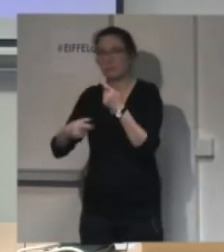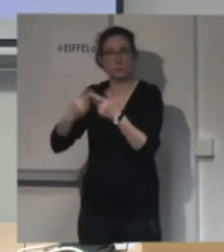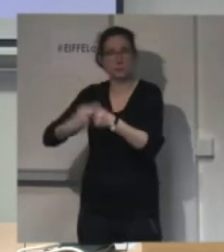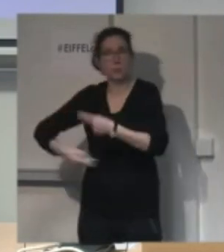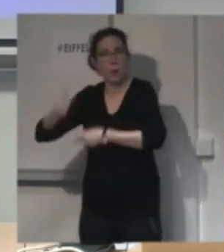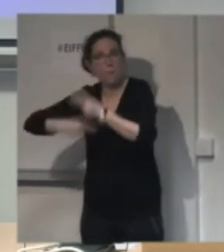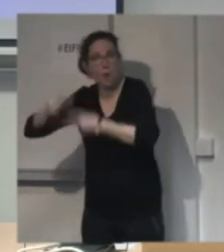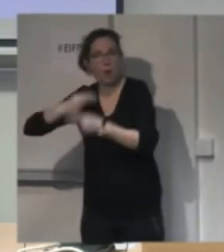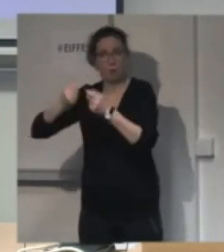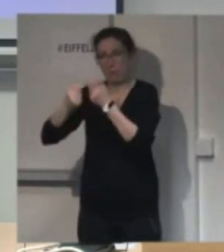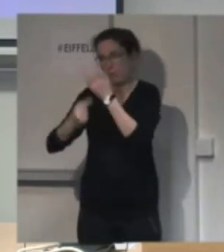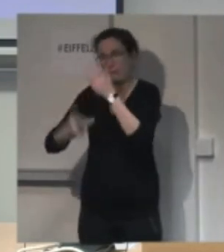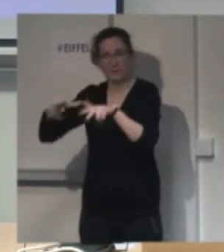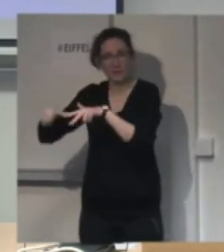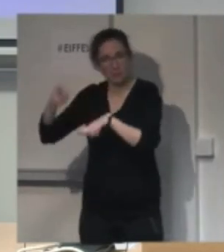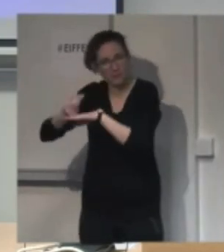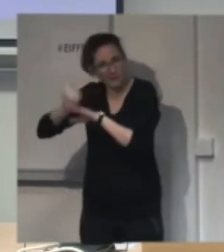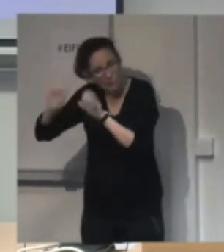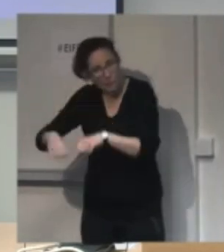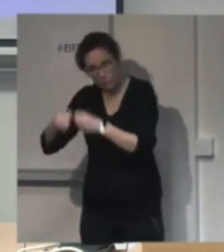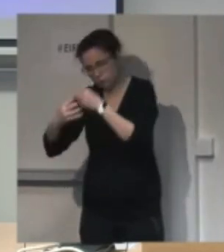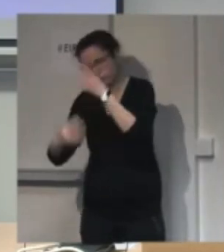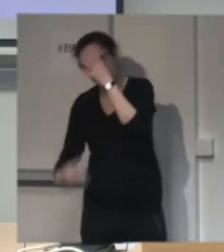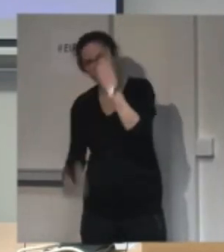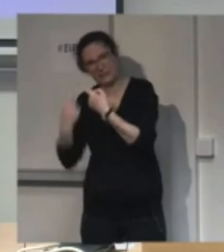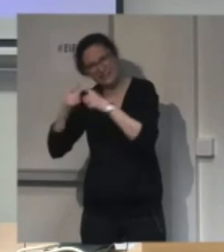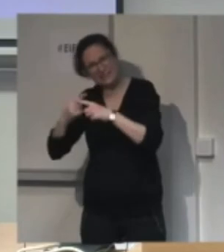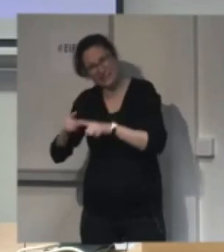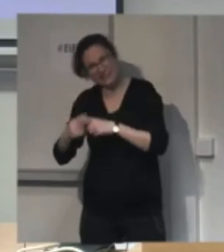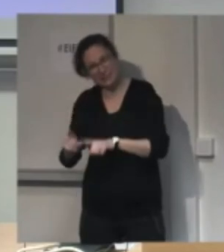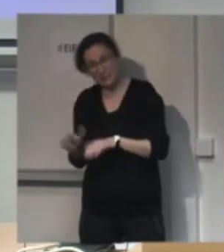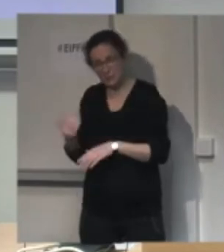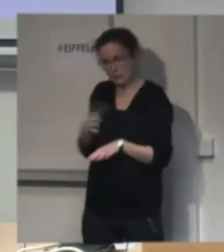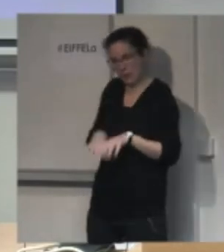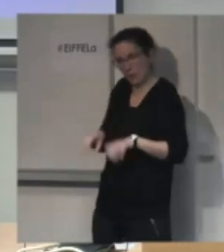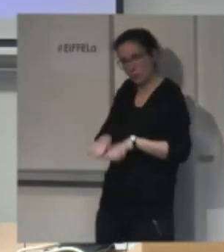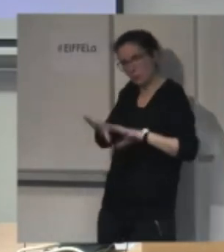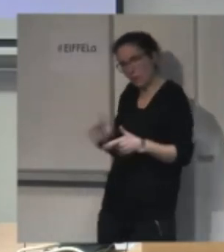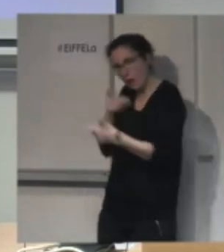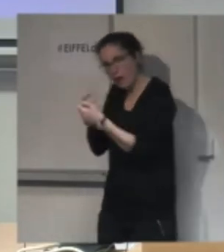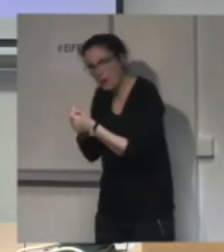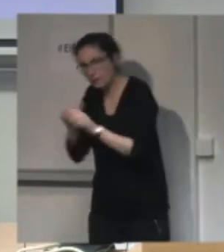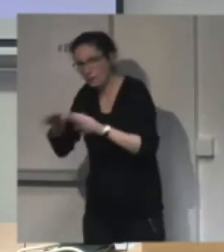des tas de choses. Des vidéos... Ça rend d'autant plus complexe la prise en compte de l'accessibilité.